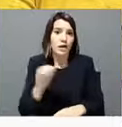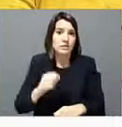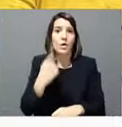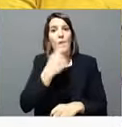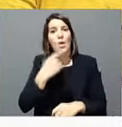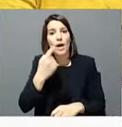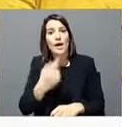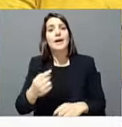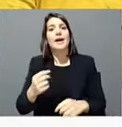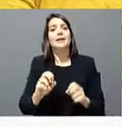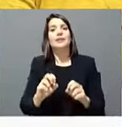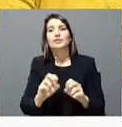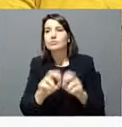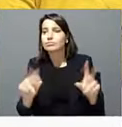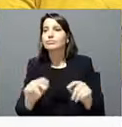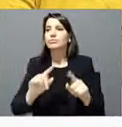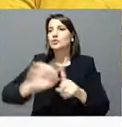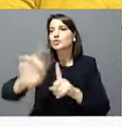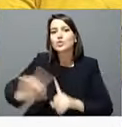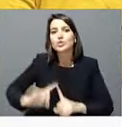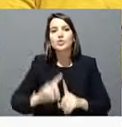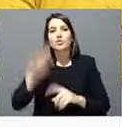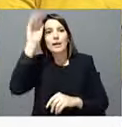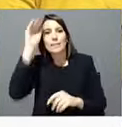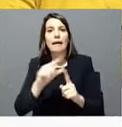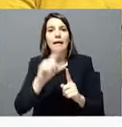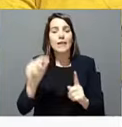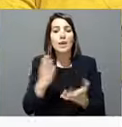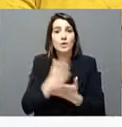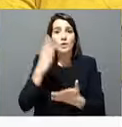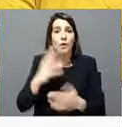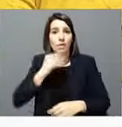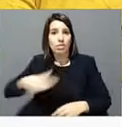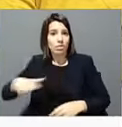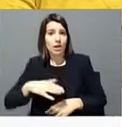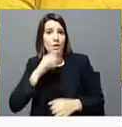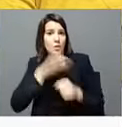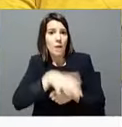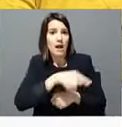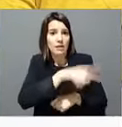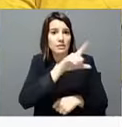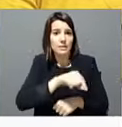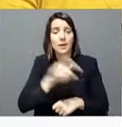biodiversa. Enfim, a biodiversidade não existe só em terra, existe também no mar.